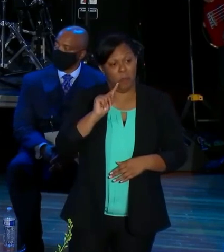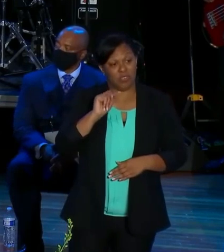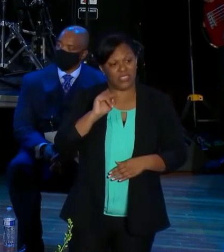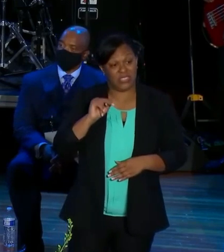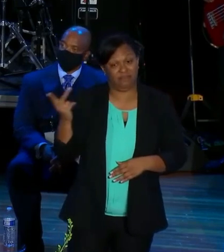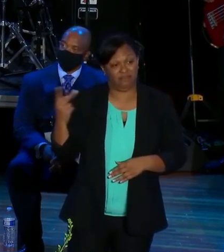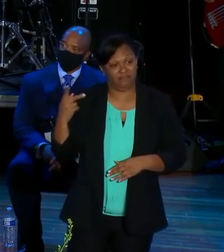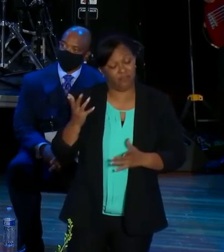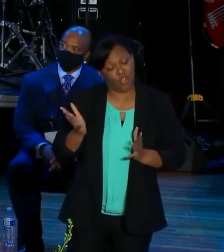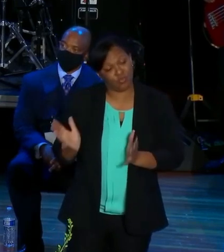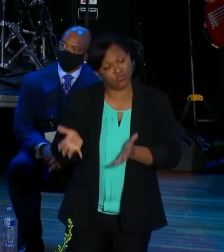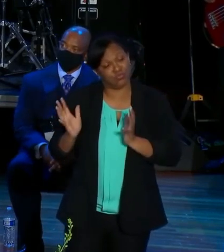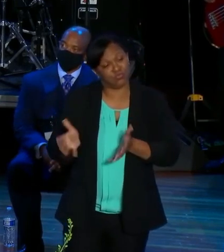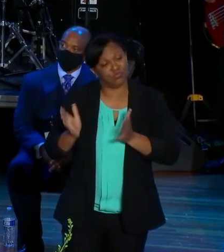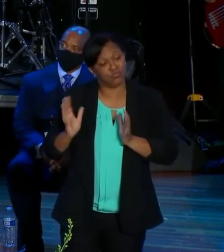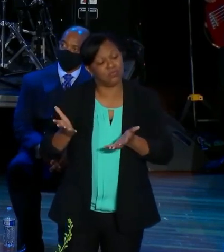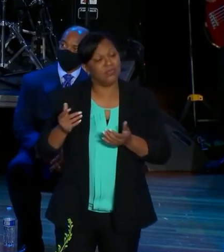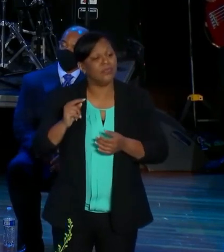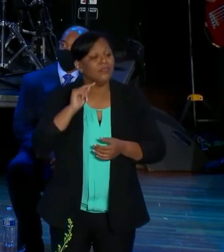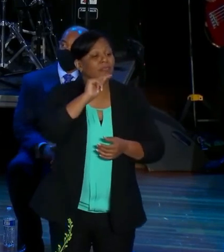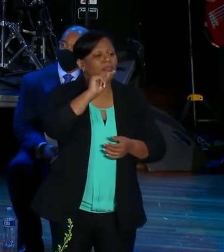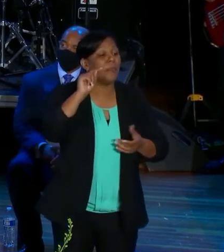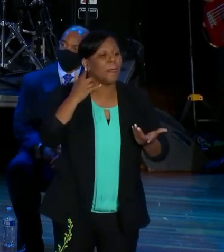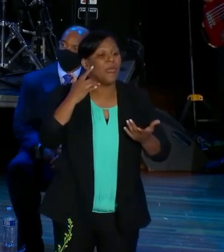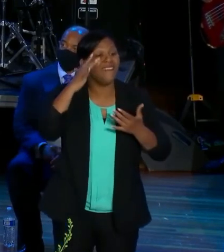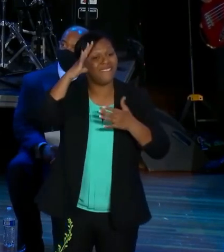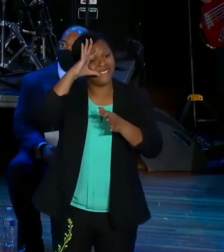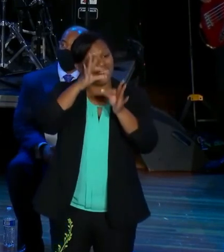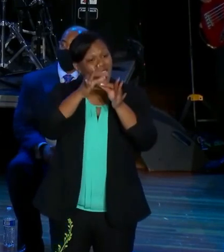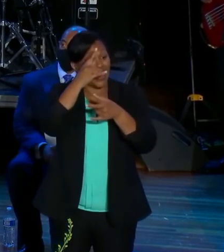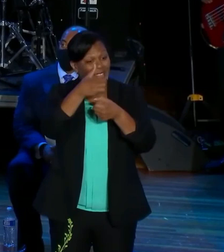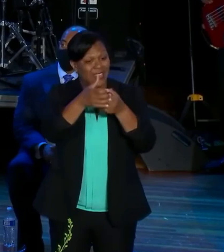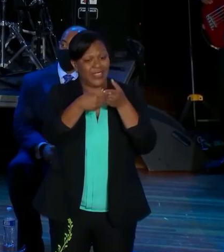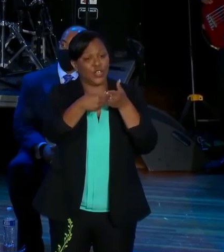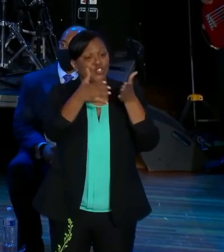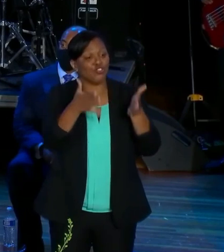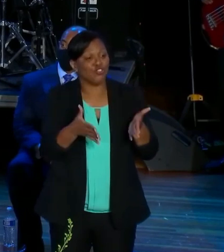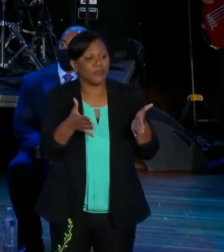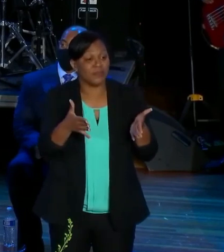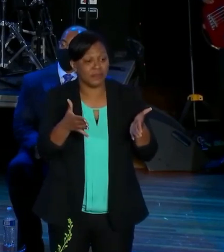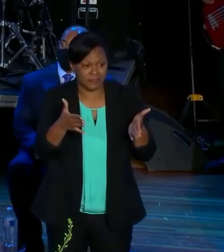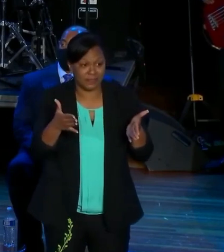Brandy White talade om ledarna för arbetsrörelsen Nej, vi kommer att organisera oss i varje region under de kommande månaderna